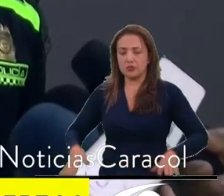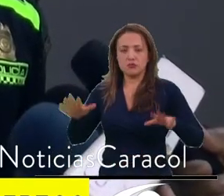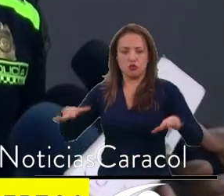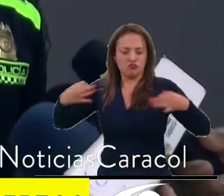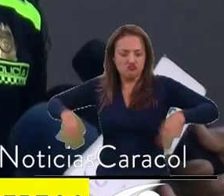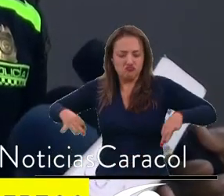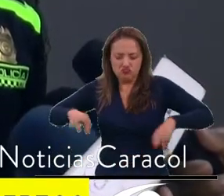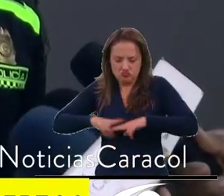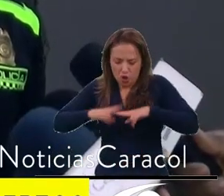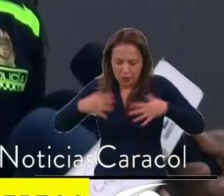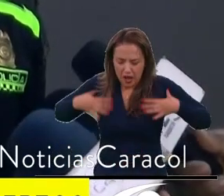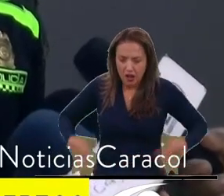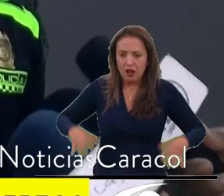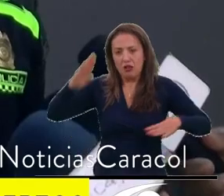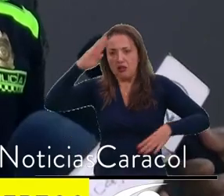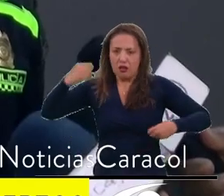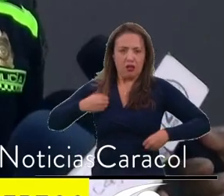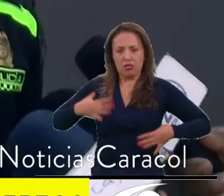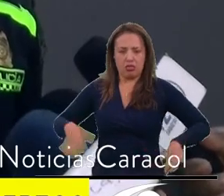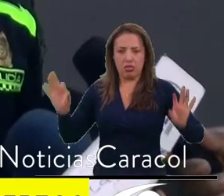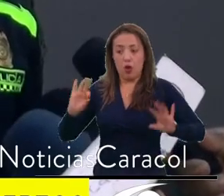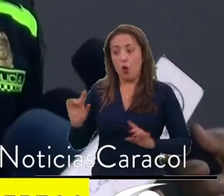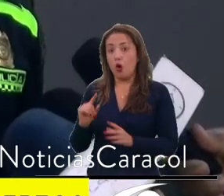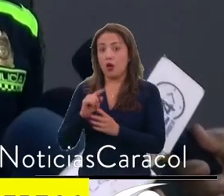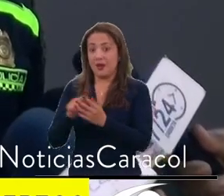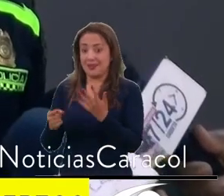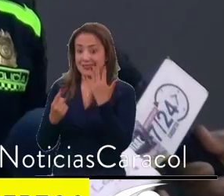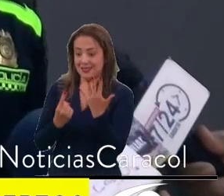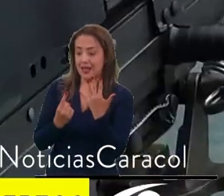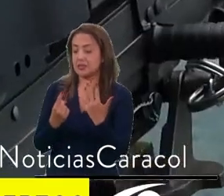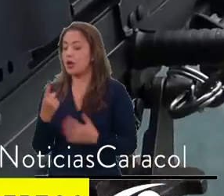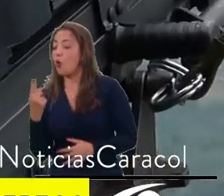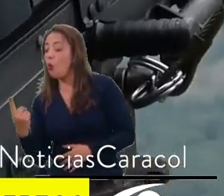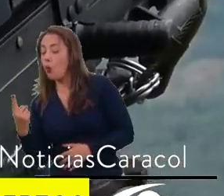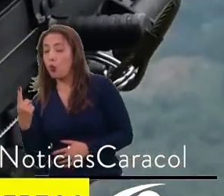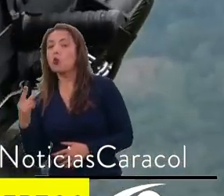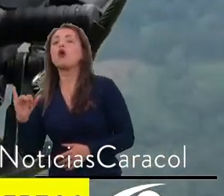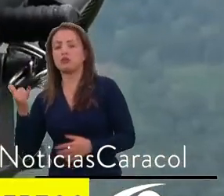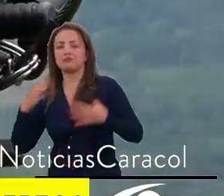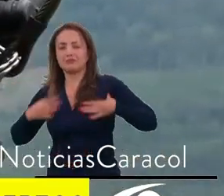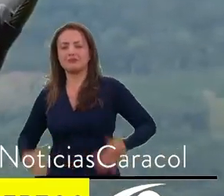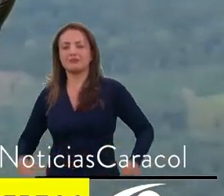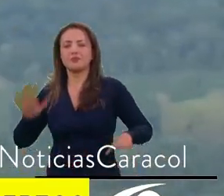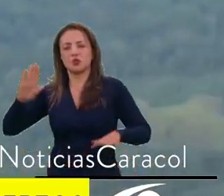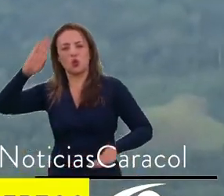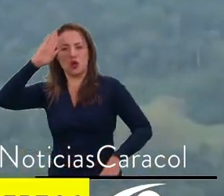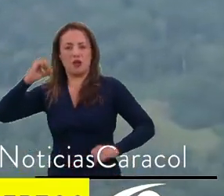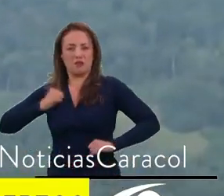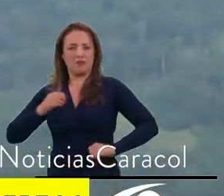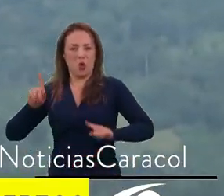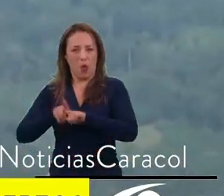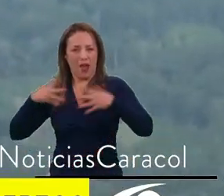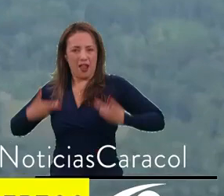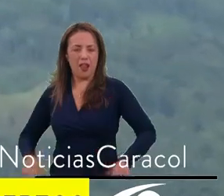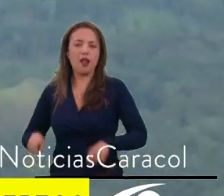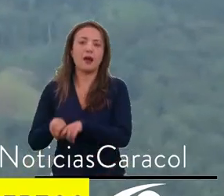integrantes de la estructura grado residual 48, todos de sexo